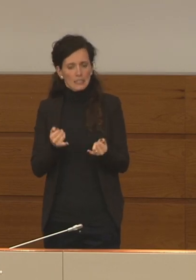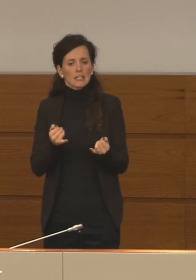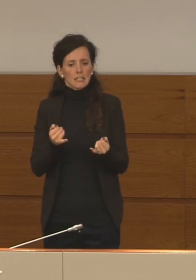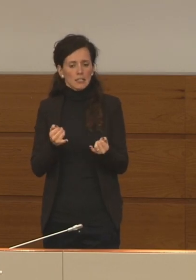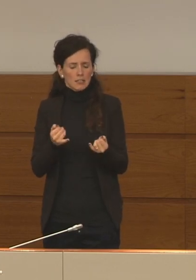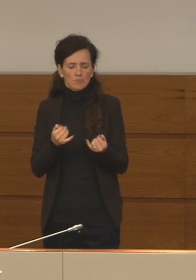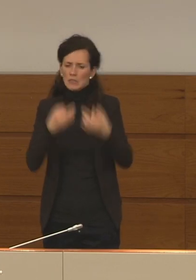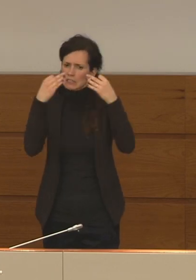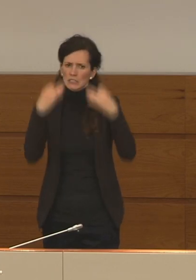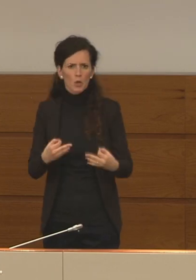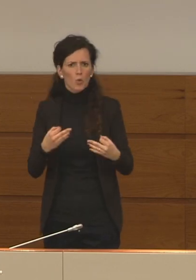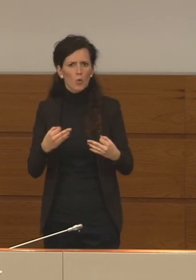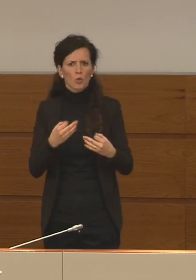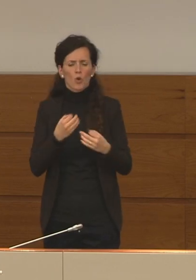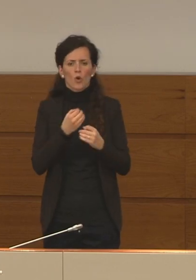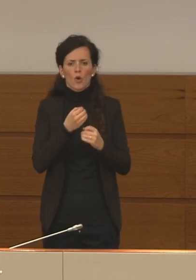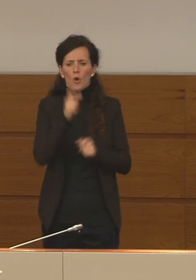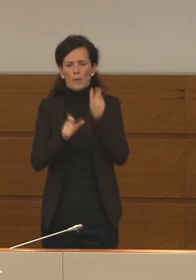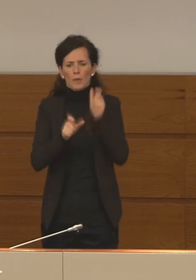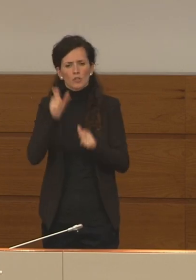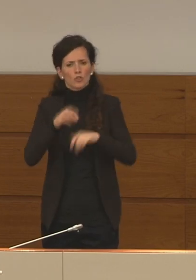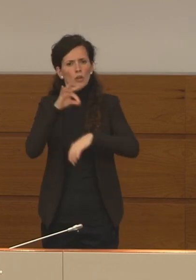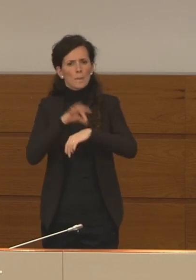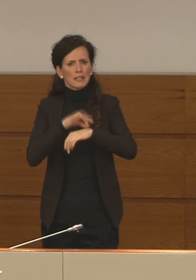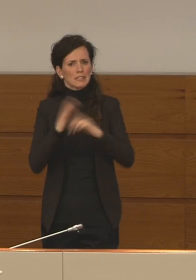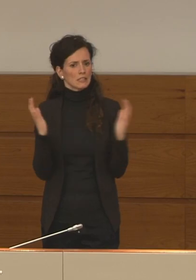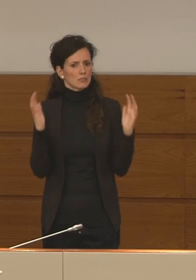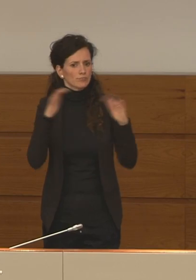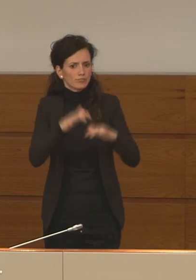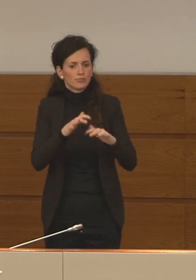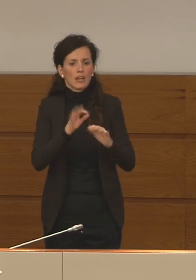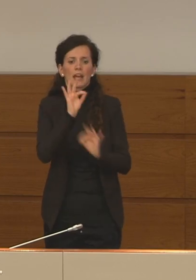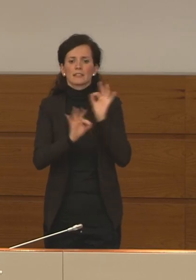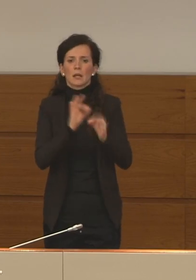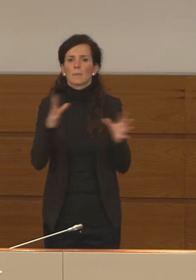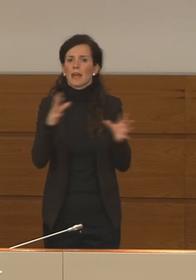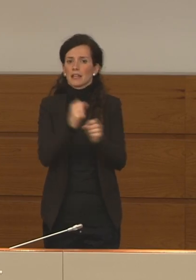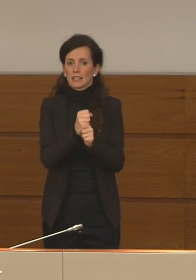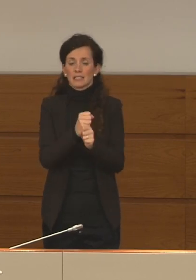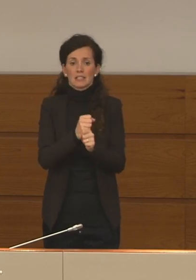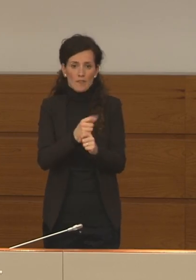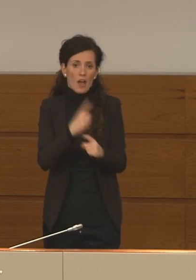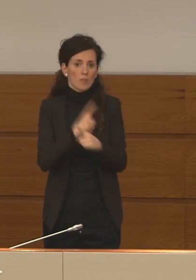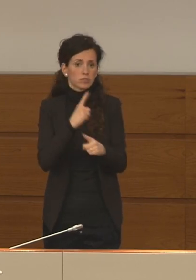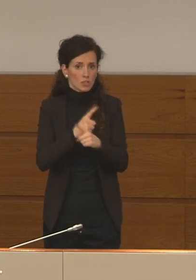a un numero di pazienti che necessitano di terapia intensiva e di ventilazione